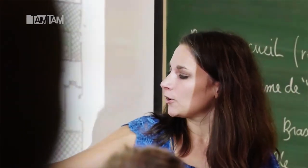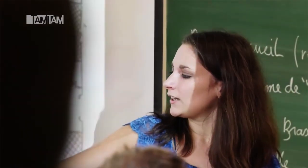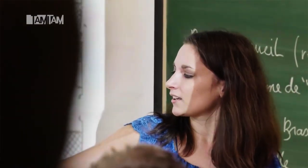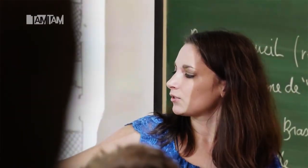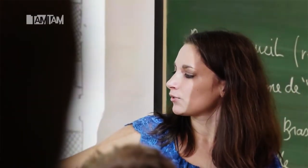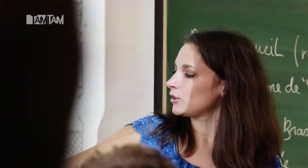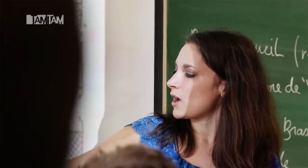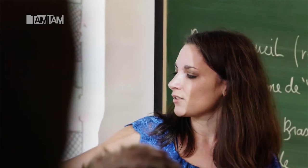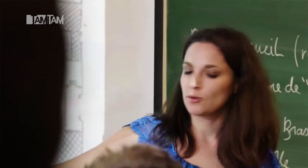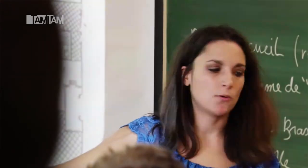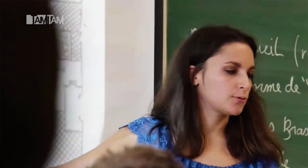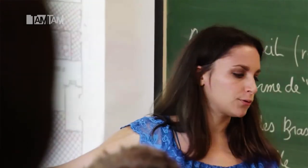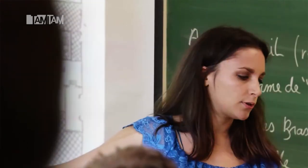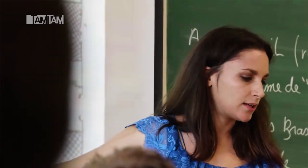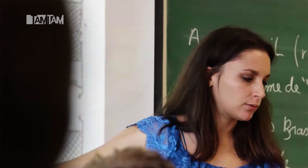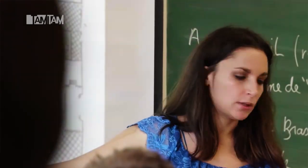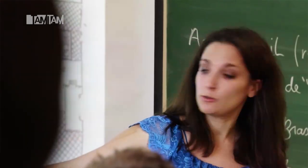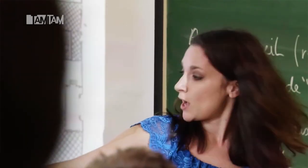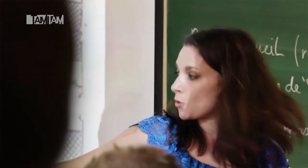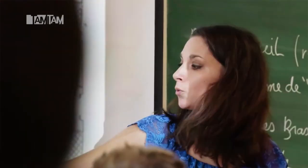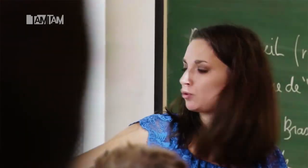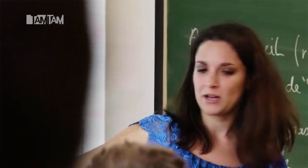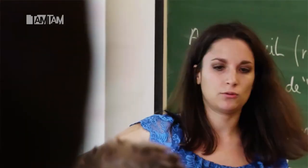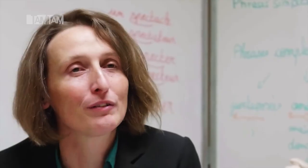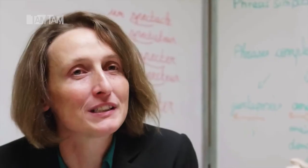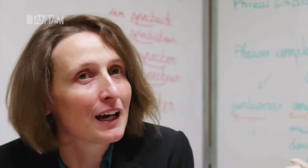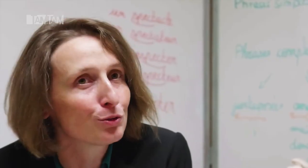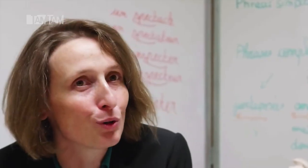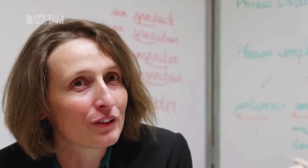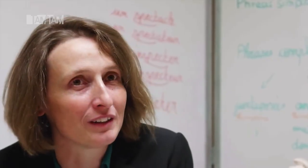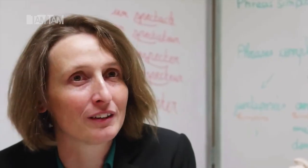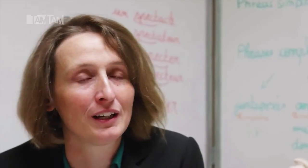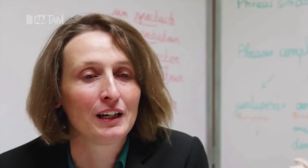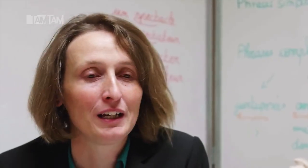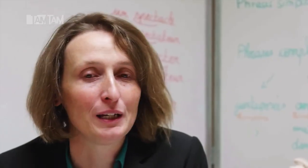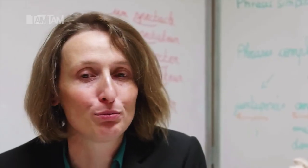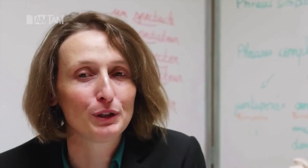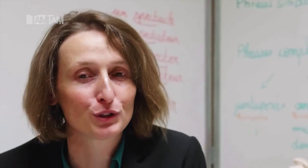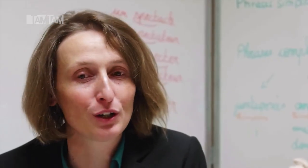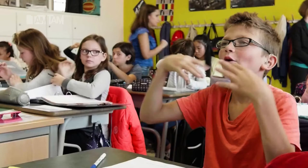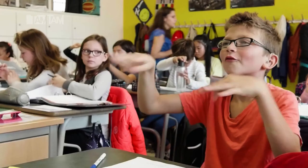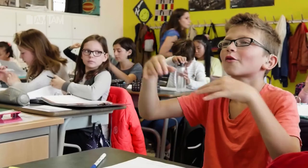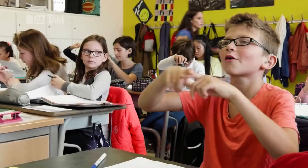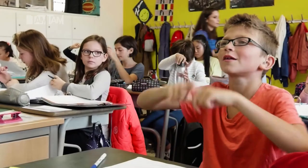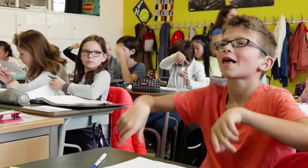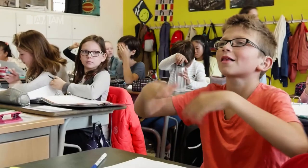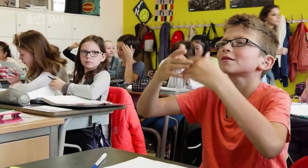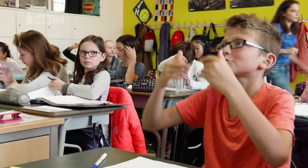A la base c'était vraiment d'inclure des enfants sourds et malentendants, on avait ça en tête. Et puis on s'est rendu compte qu'en fait,